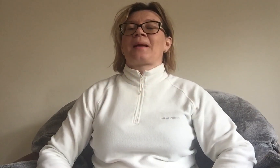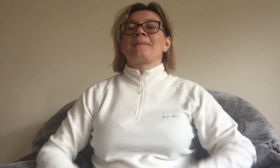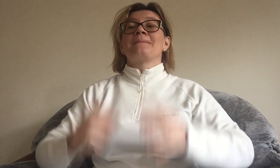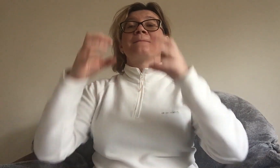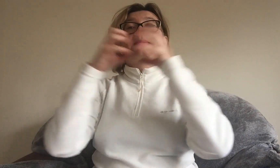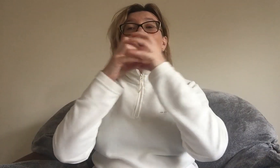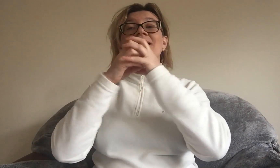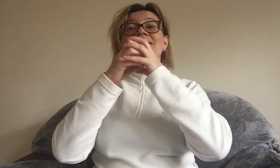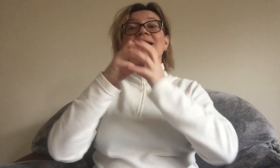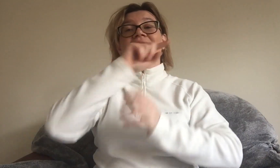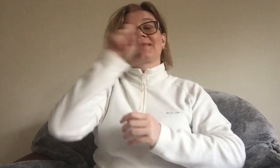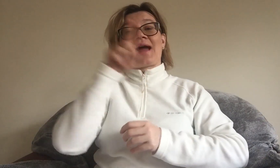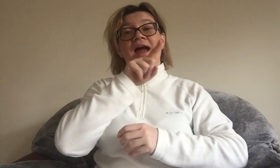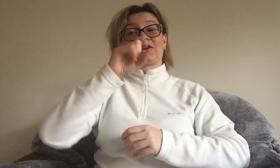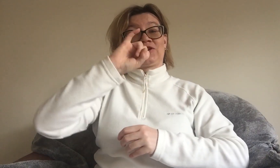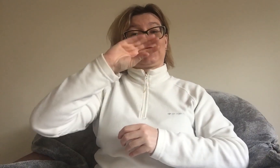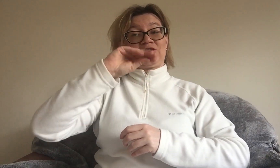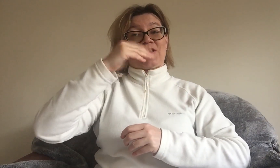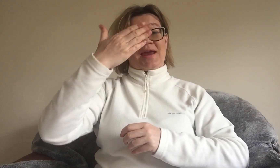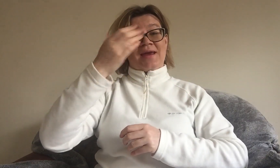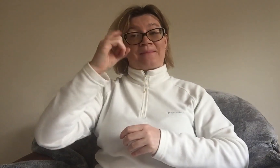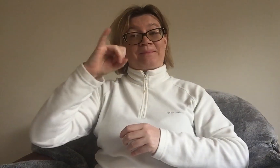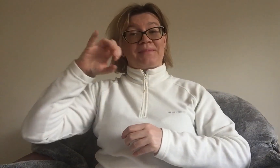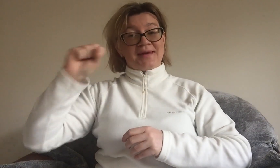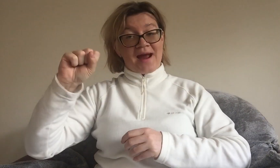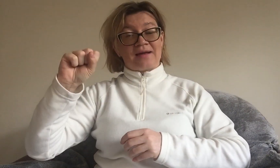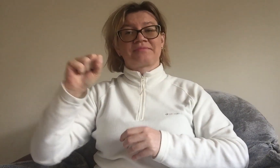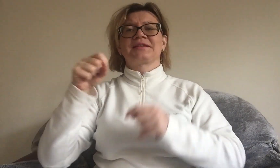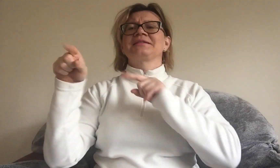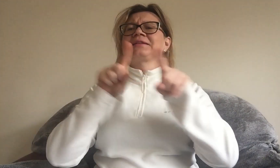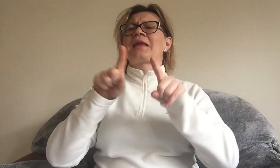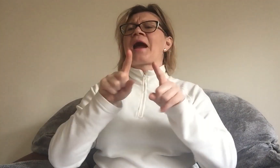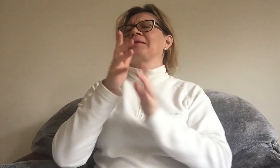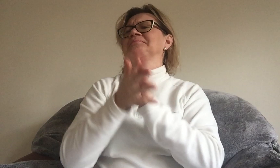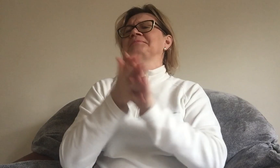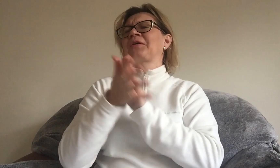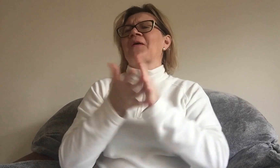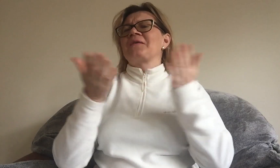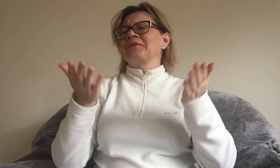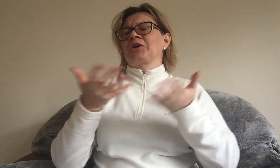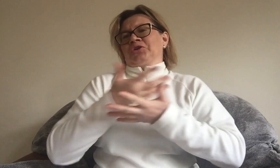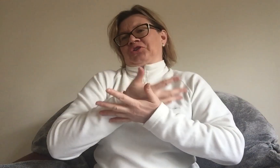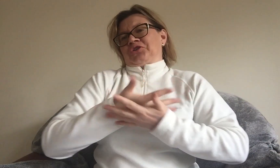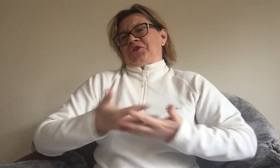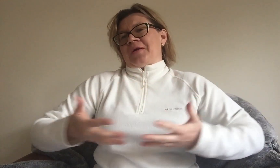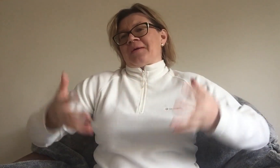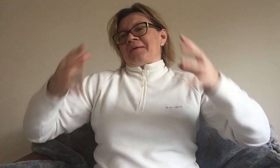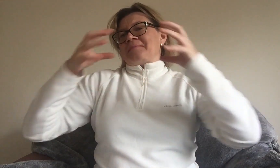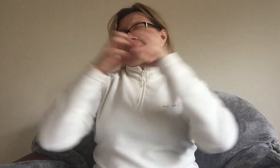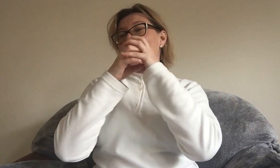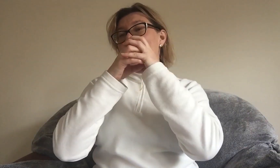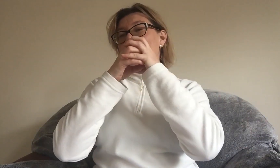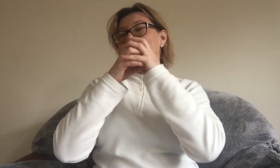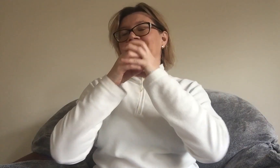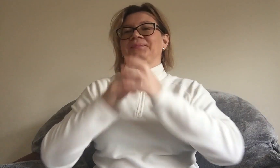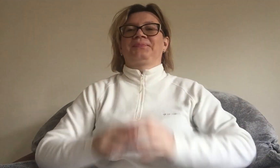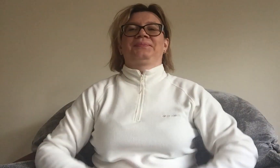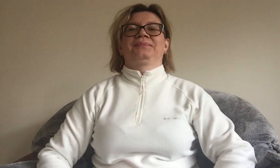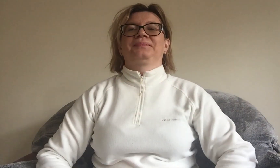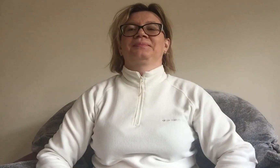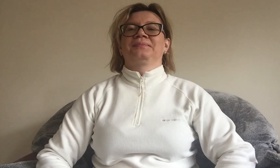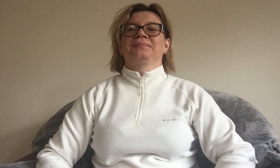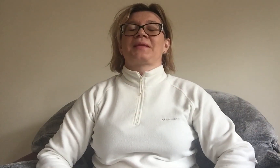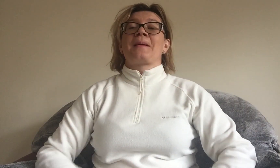Ziemia znak migowy ......